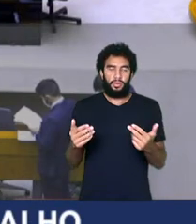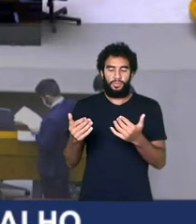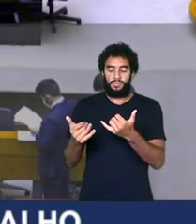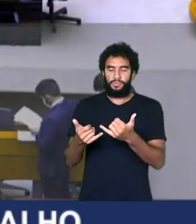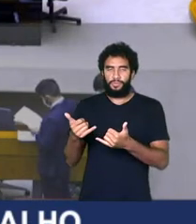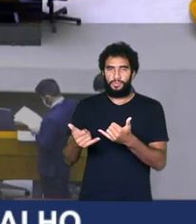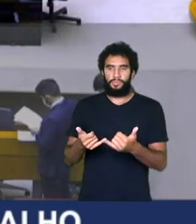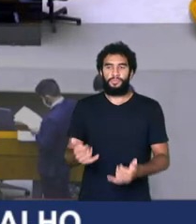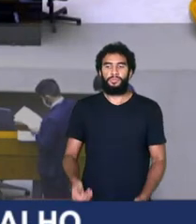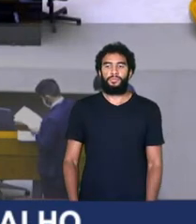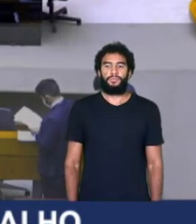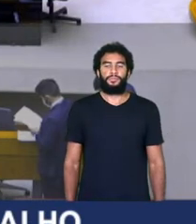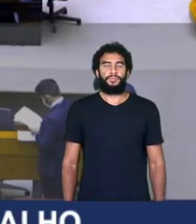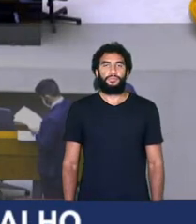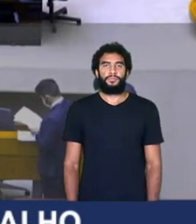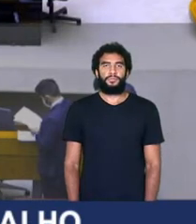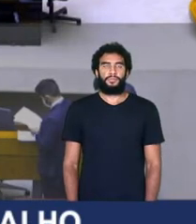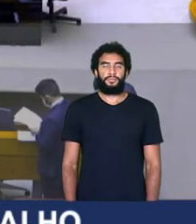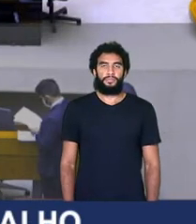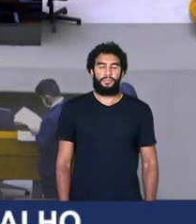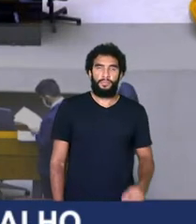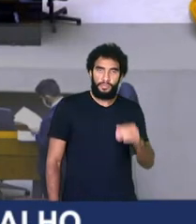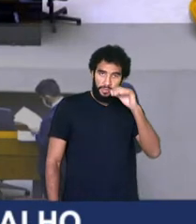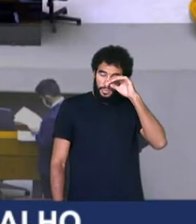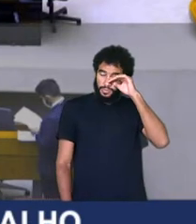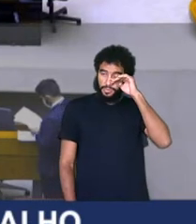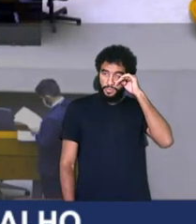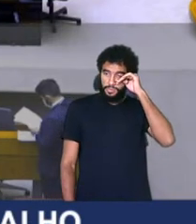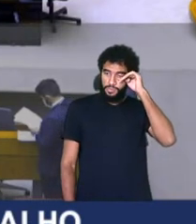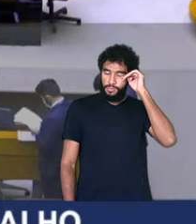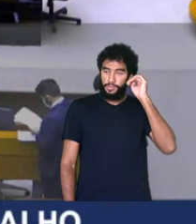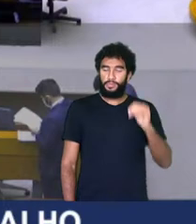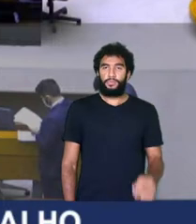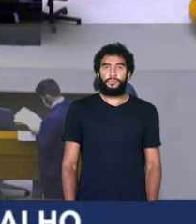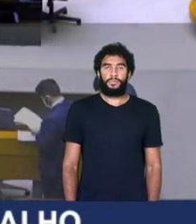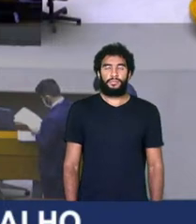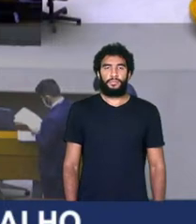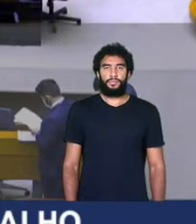CASSINOS, ALÉM DE OUTRAS MODALIDADES DE JOGOS. BOM, O TEXTO APROVADO ONTEM DO